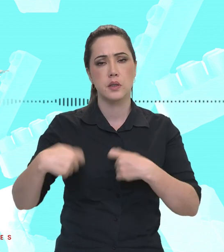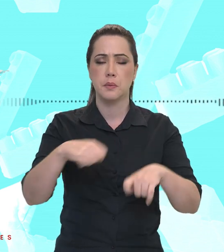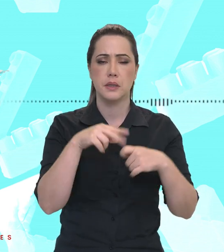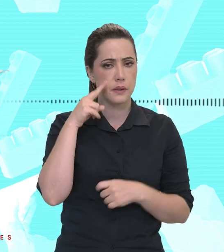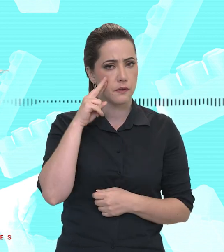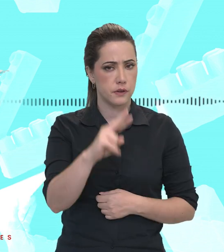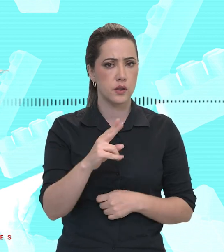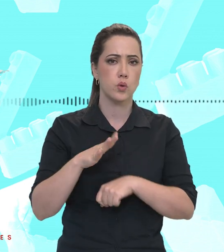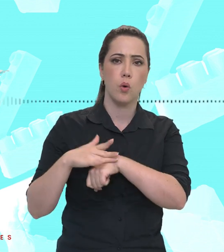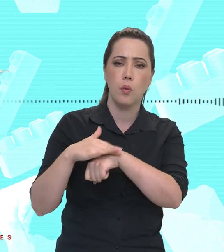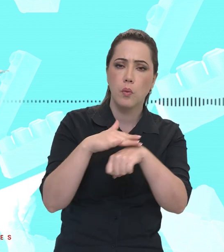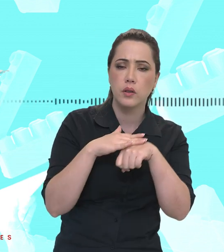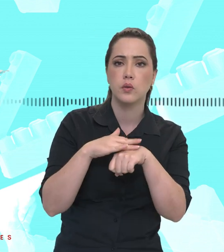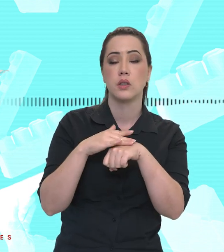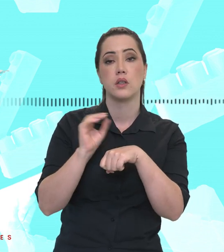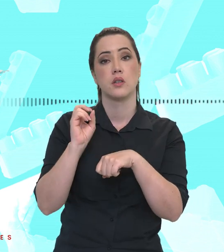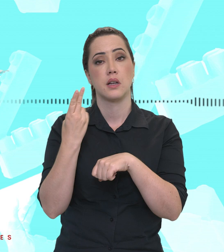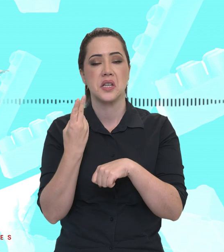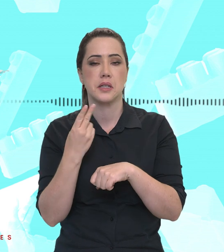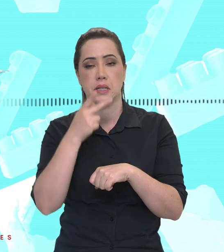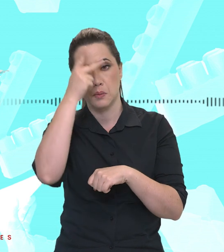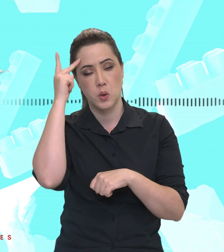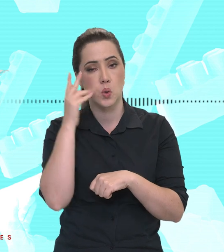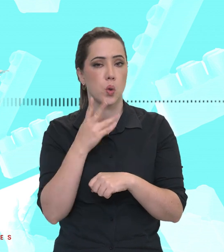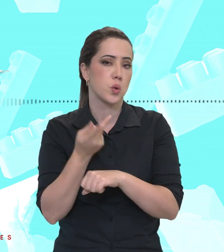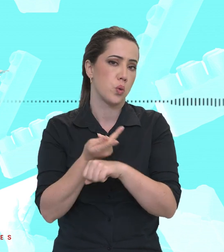que deve ser considerada uma doença órfã ou negligenciada.